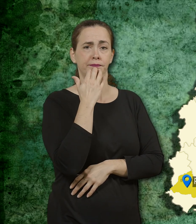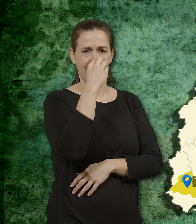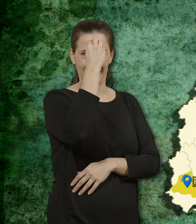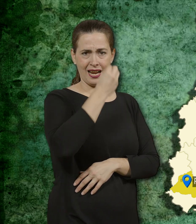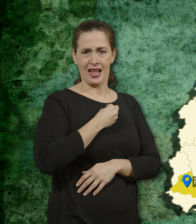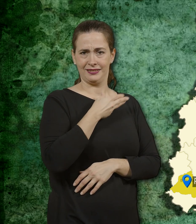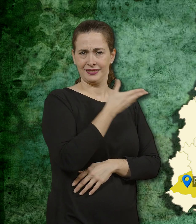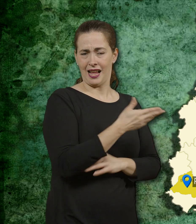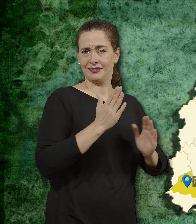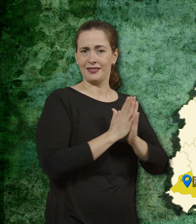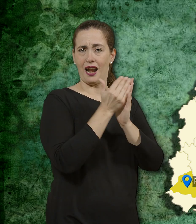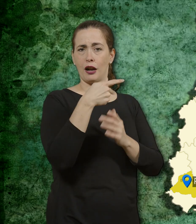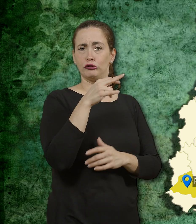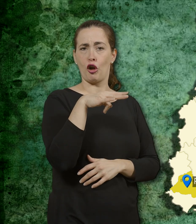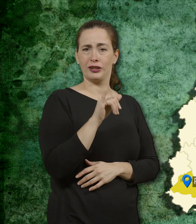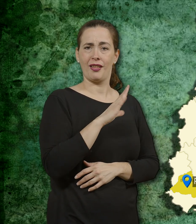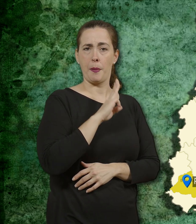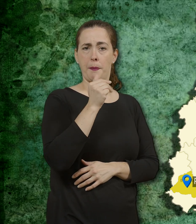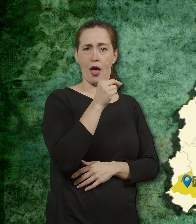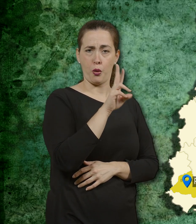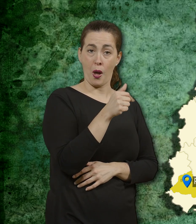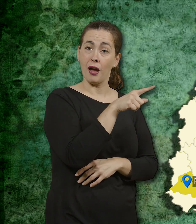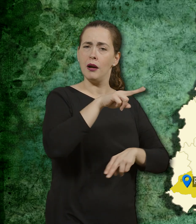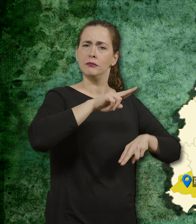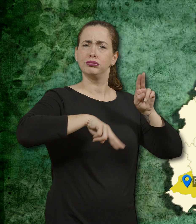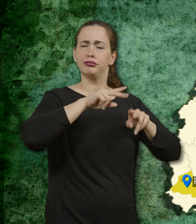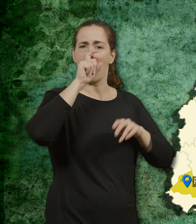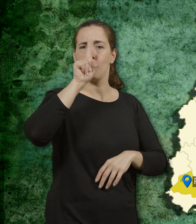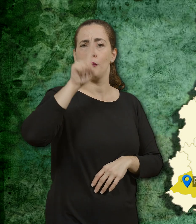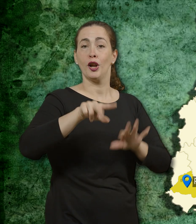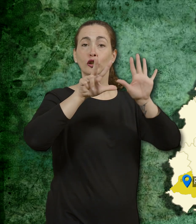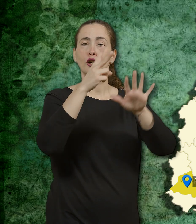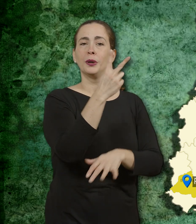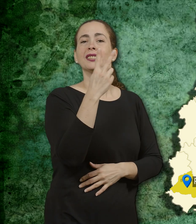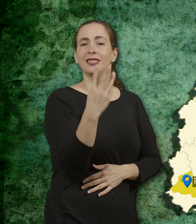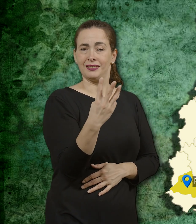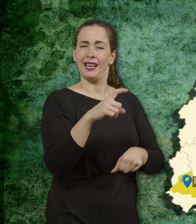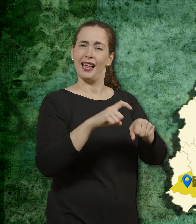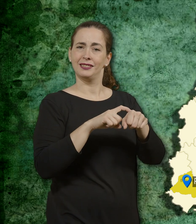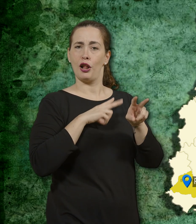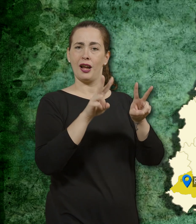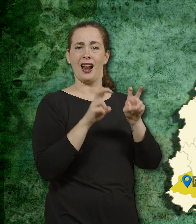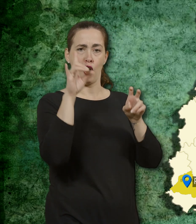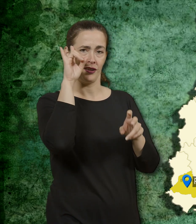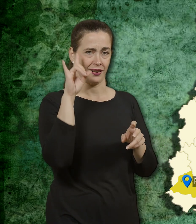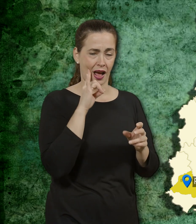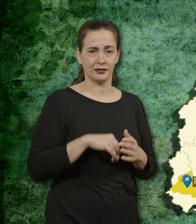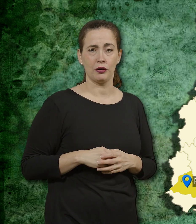Com l'església parroquial de Sant Antoni de Pàdua, construïda en estil neoclàssic l'any 1823.